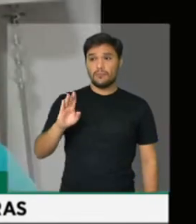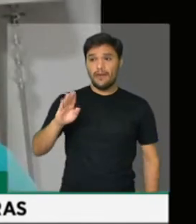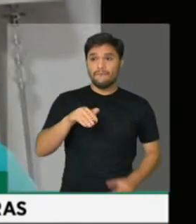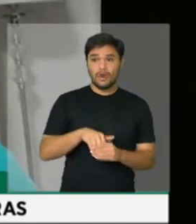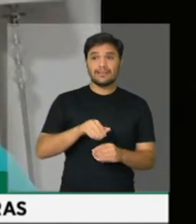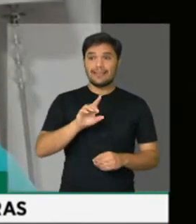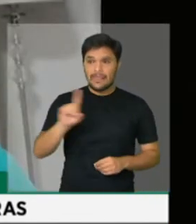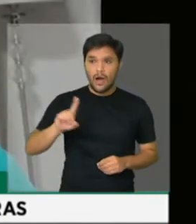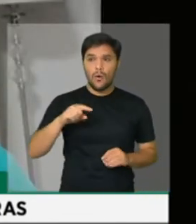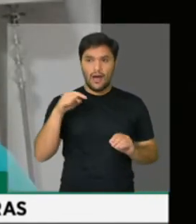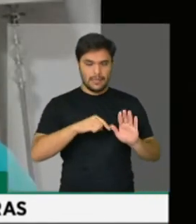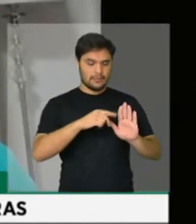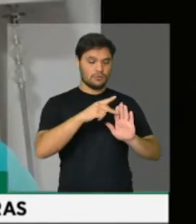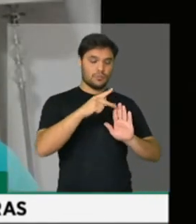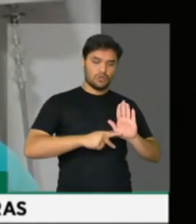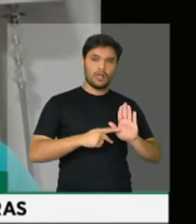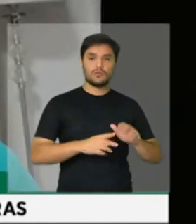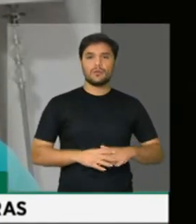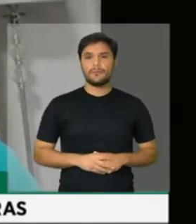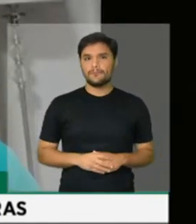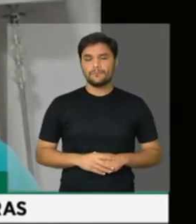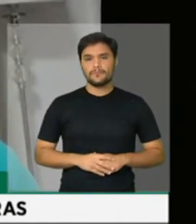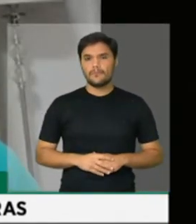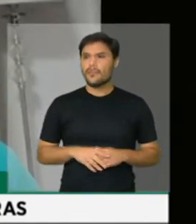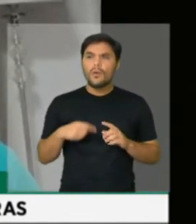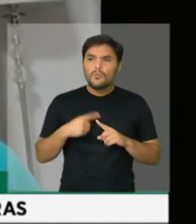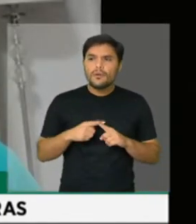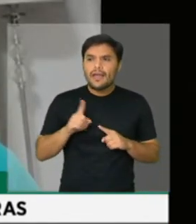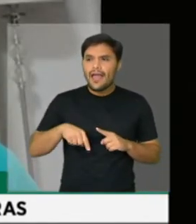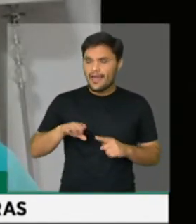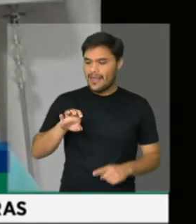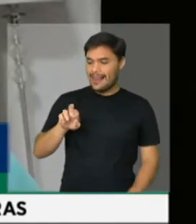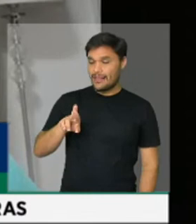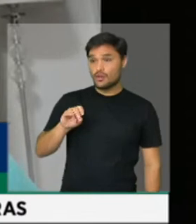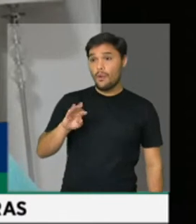ORIGINAL. POR ISSO SIM. -- [PRESIDENTE]: COMO ORIENTA O PCDOB? -- [DEPUTADO]: DEPUTADO